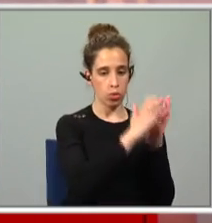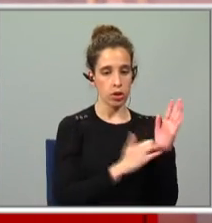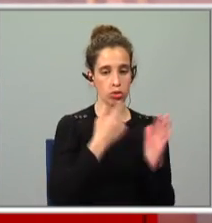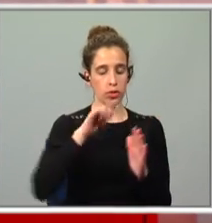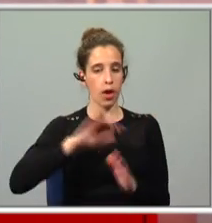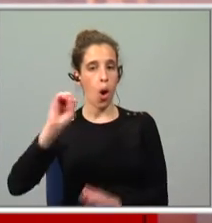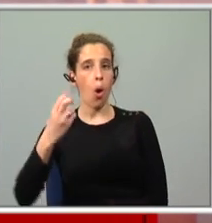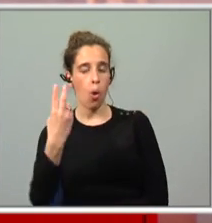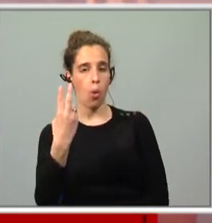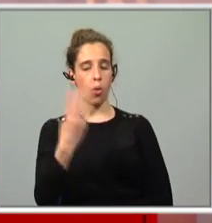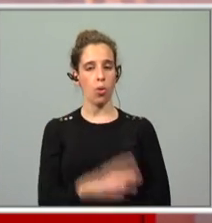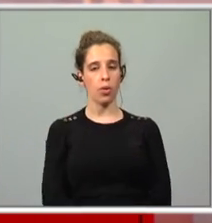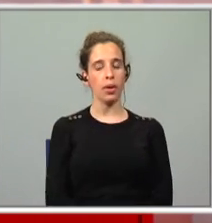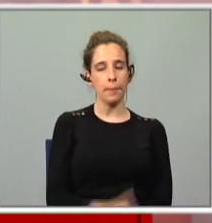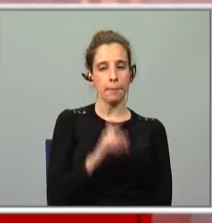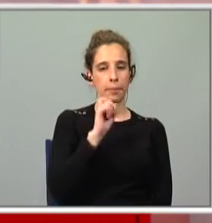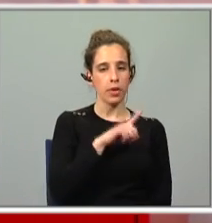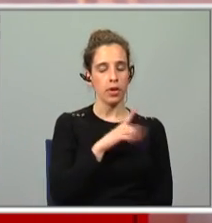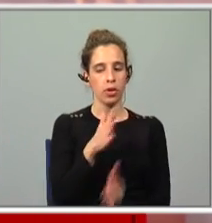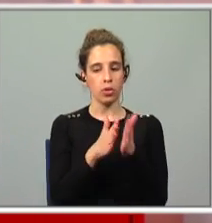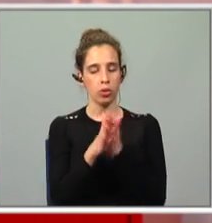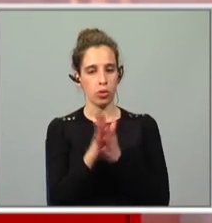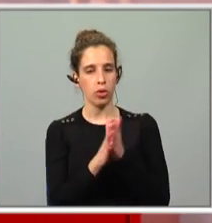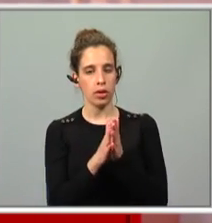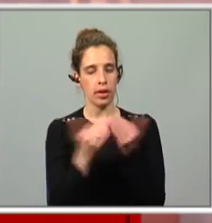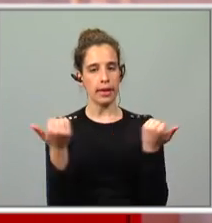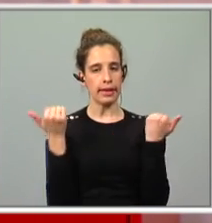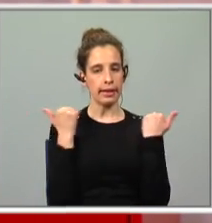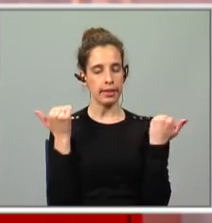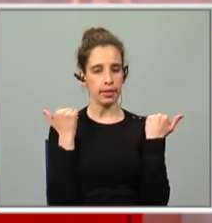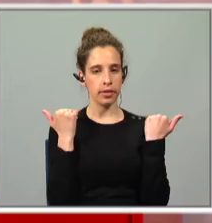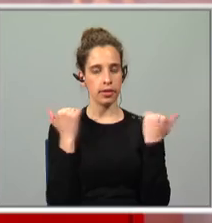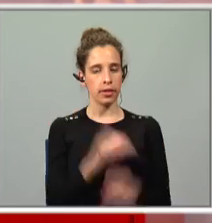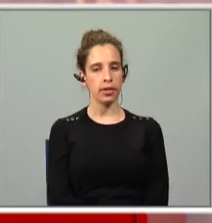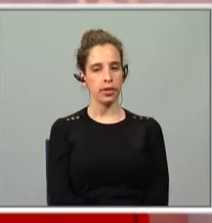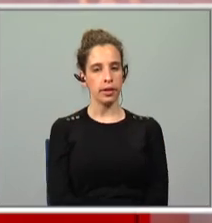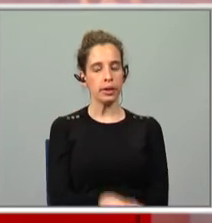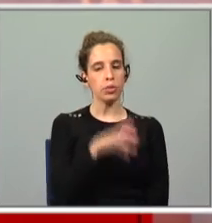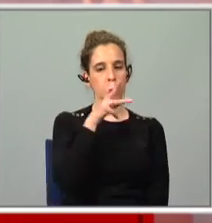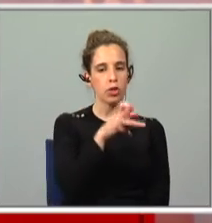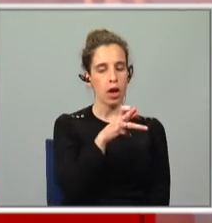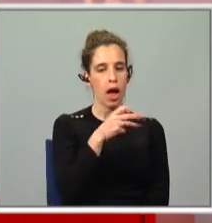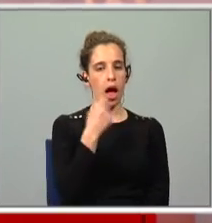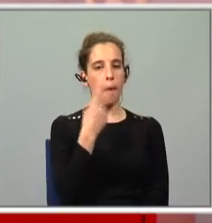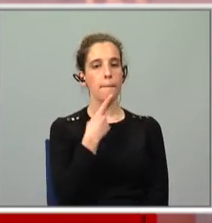o Então o que há poder utilizar estas informações para responder a perguntas o 那麼有什麼可以使用這些回答問題的信息